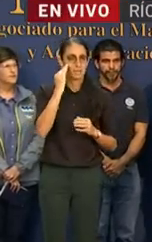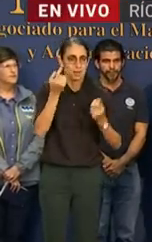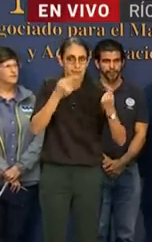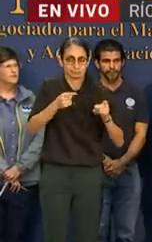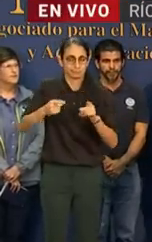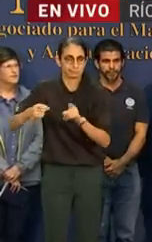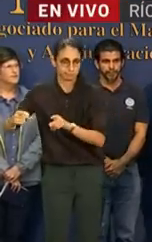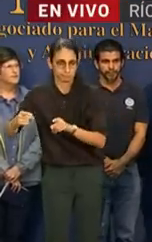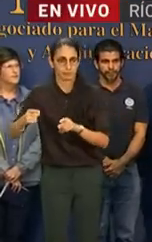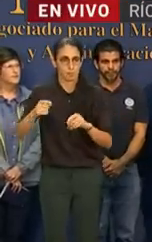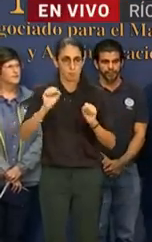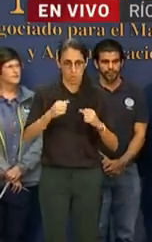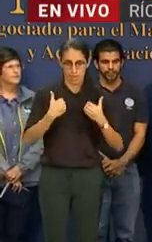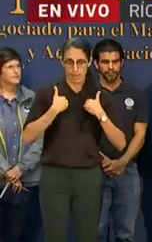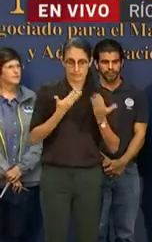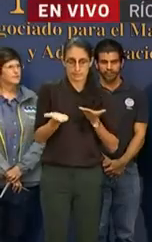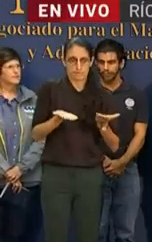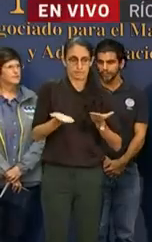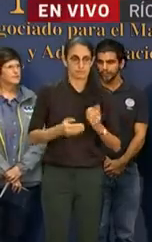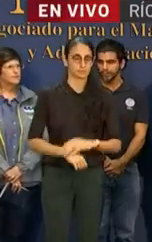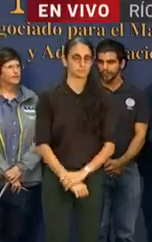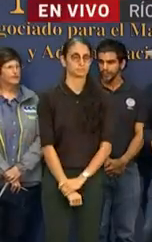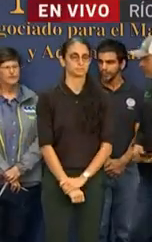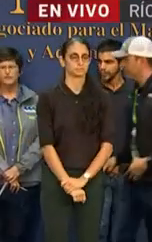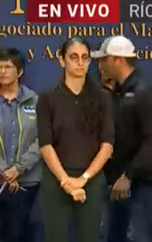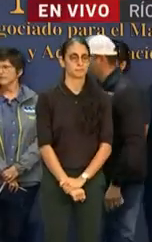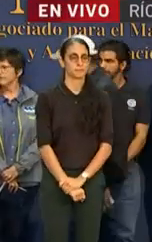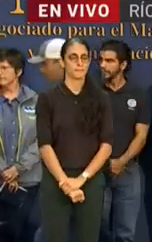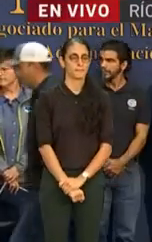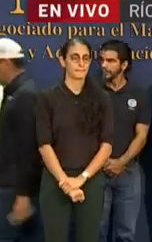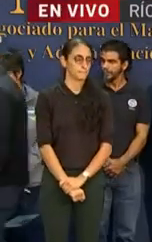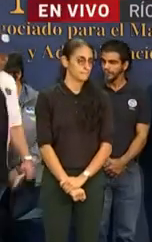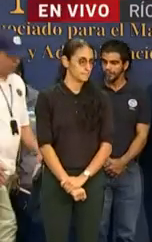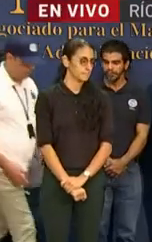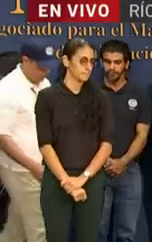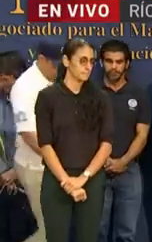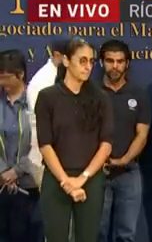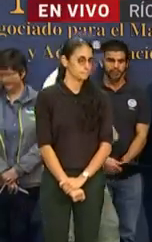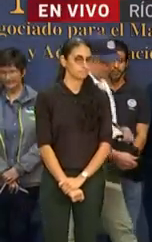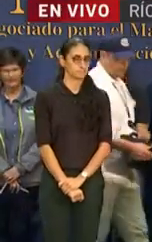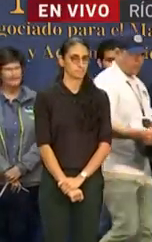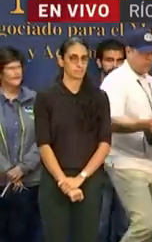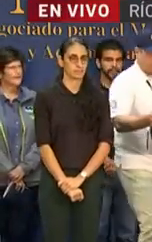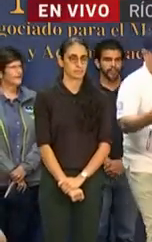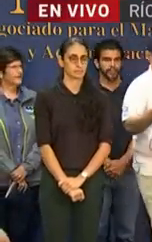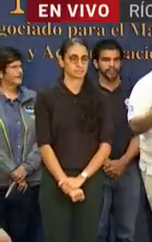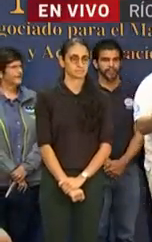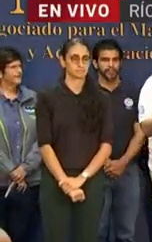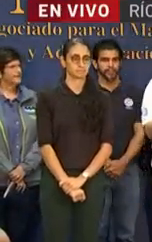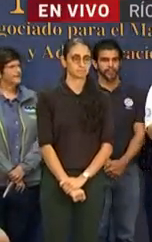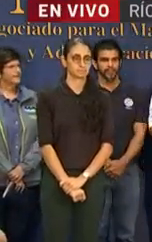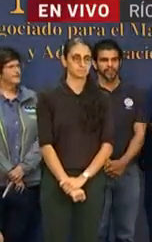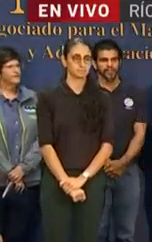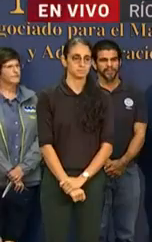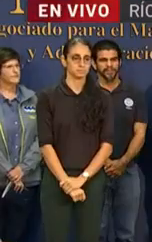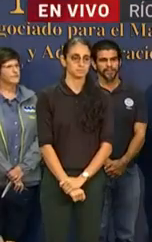CUÁNDO VOLVERÁN ESTA MANSIÓN.